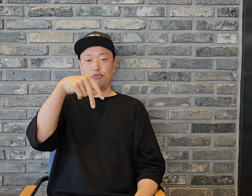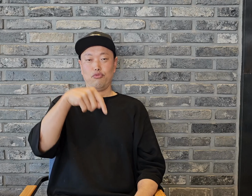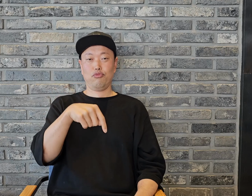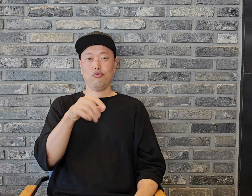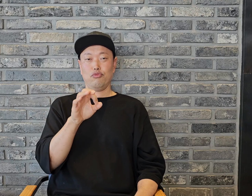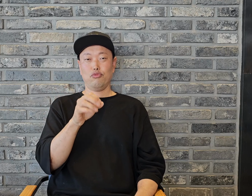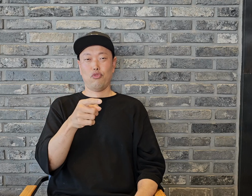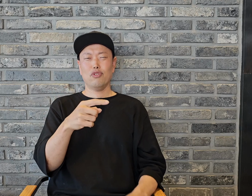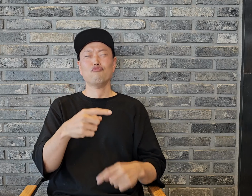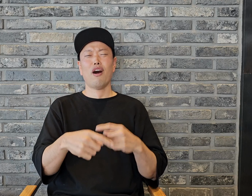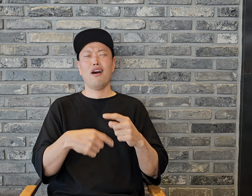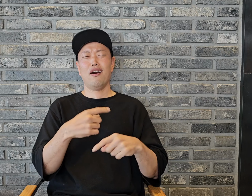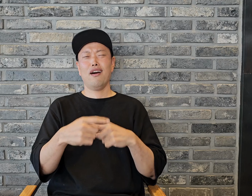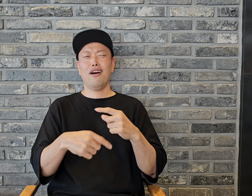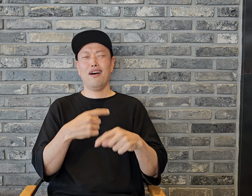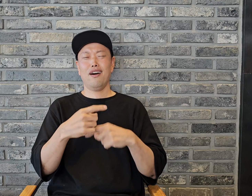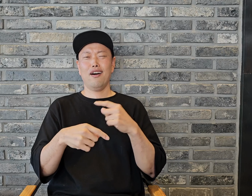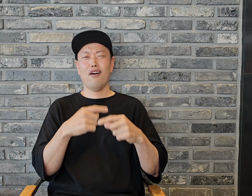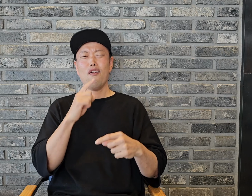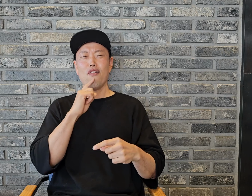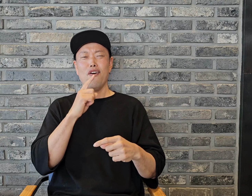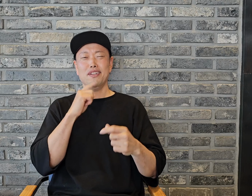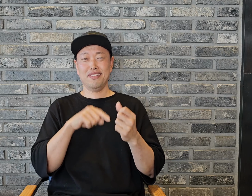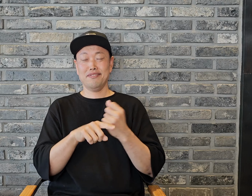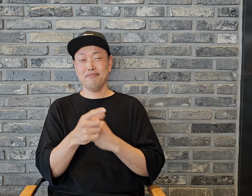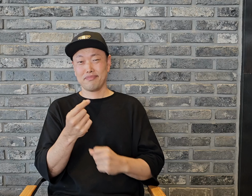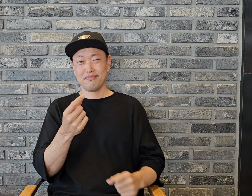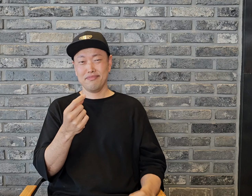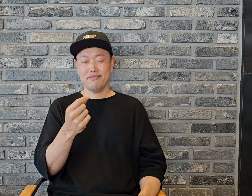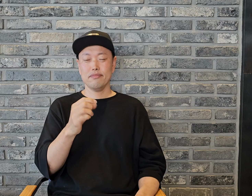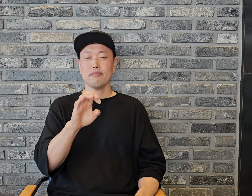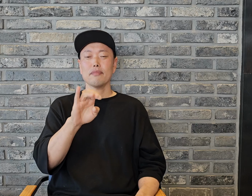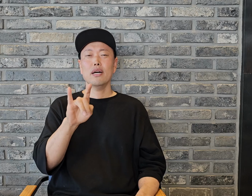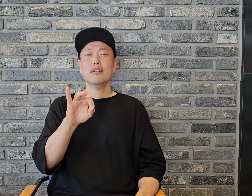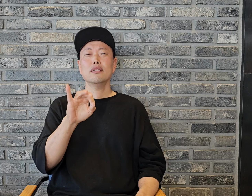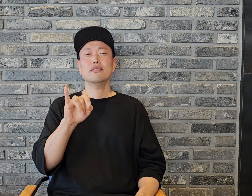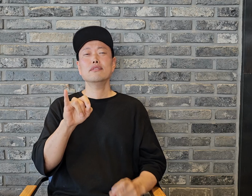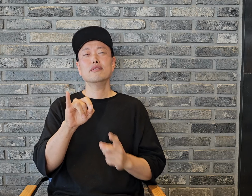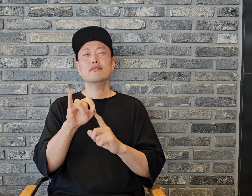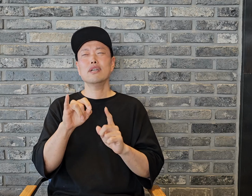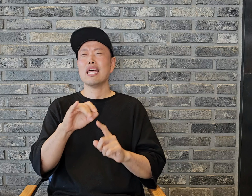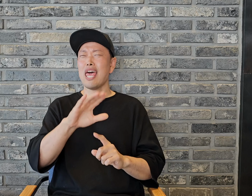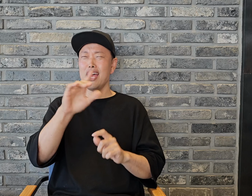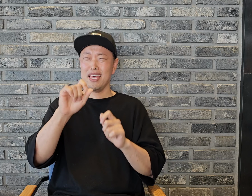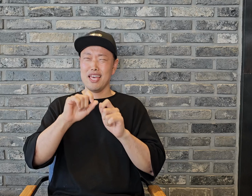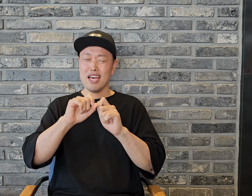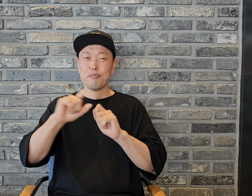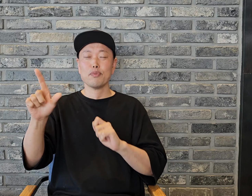手話トップの「手話」とは言語を意味することはご存知でしょう。 「ペンイ」というと、